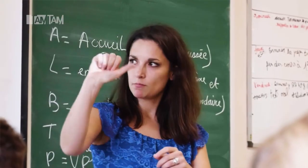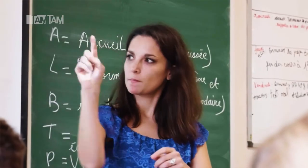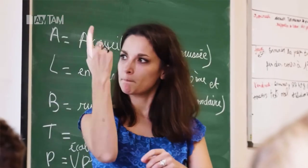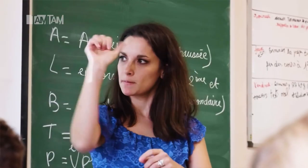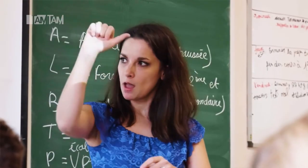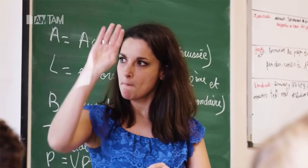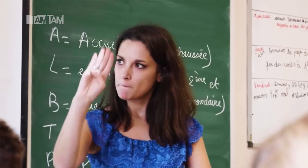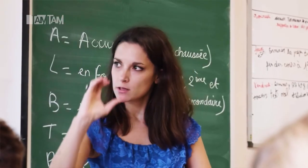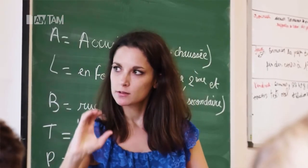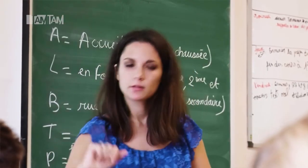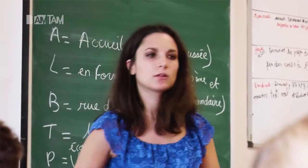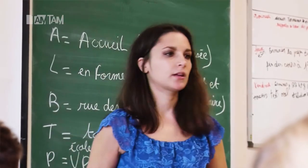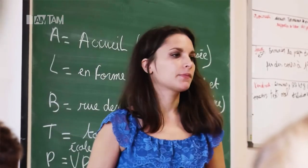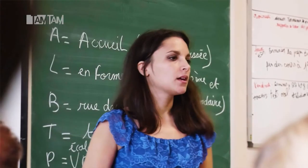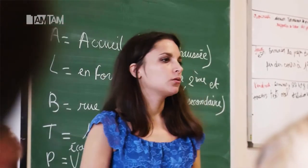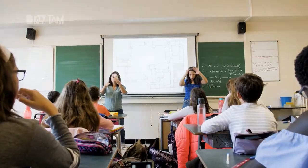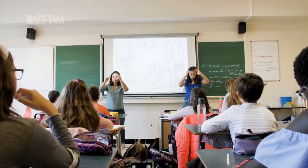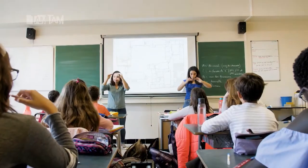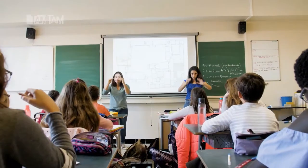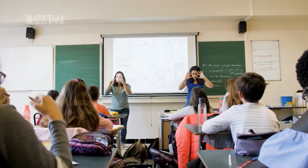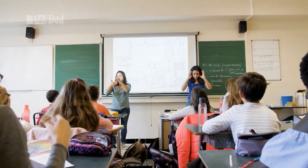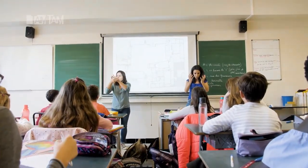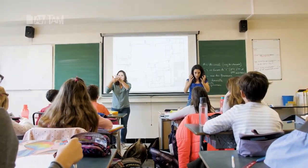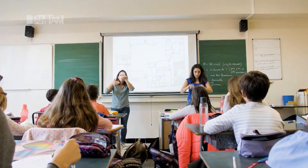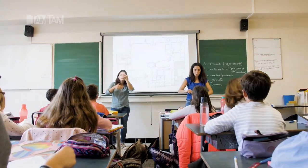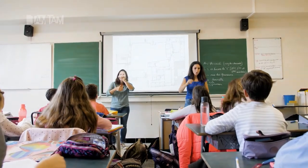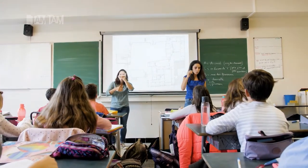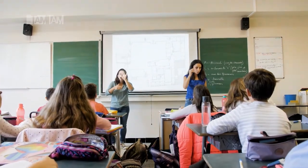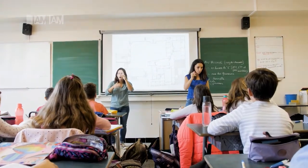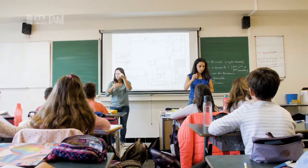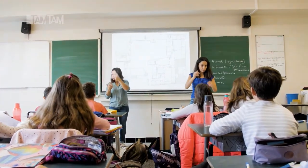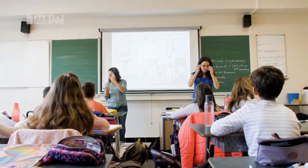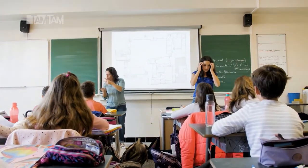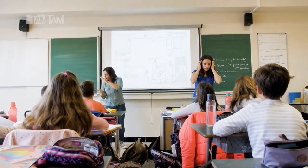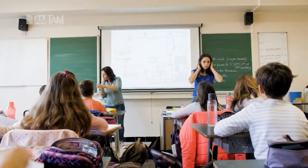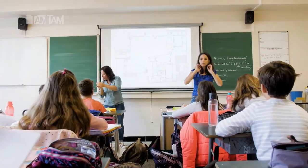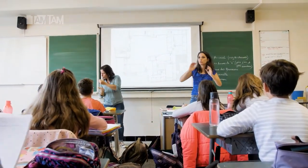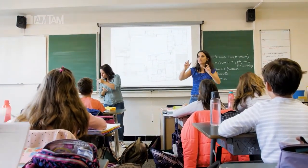français-langue des signes à la fin de leurs études en ayant reçu la même formation que leurs paires entendants.